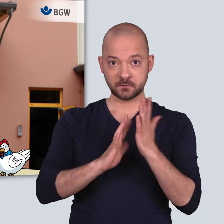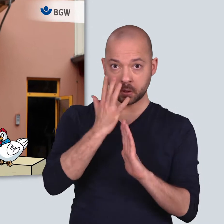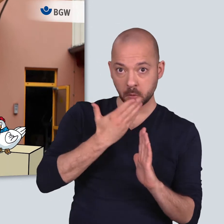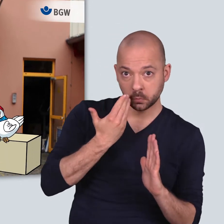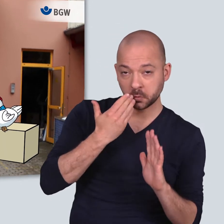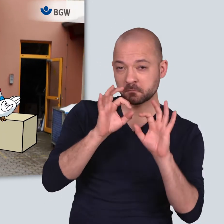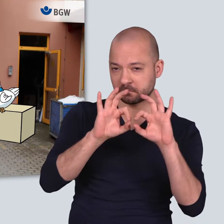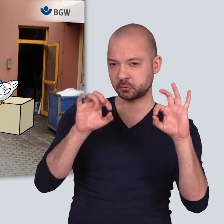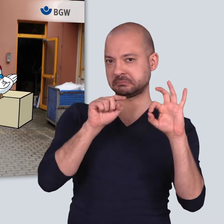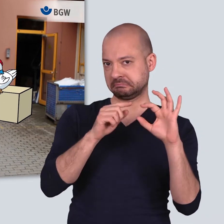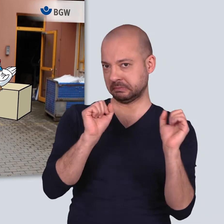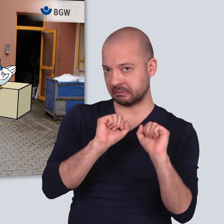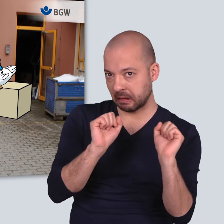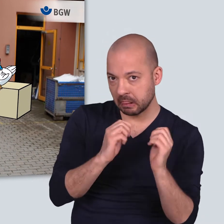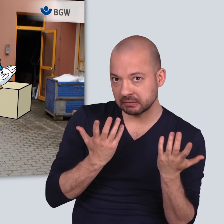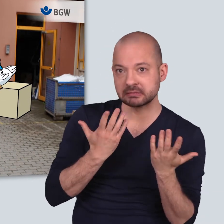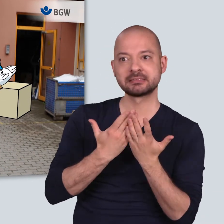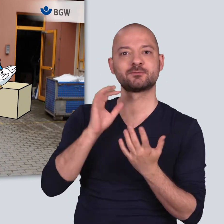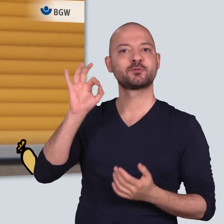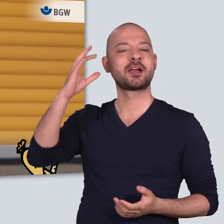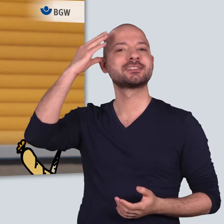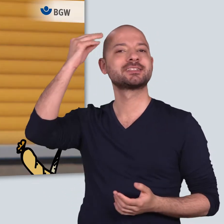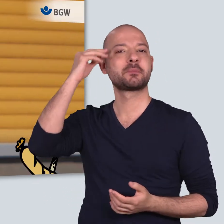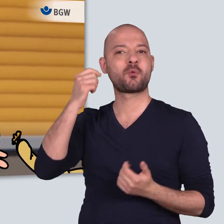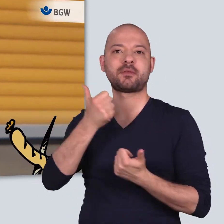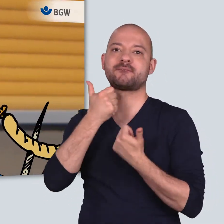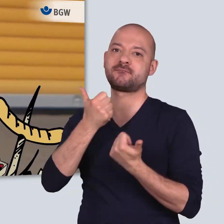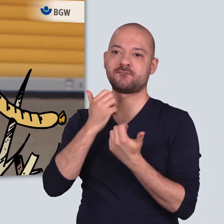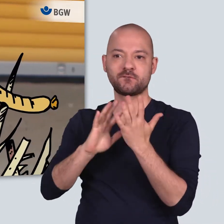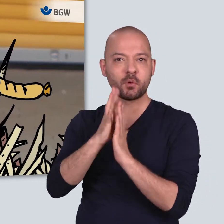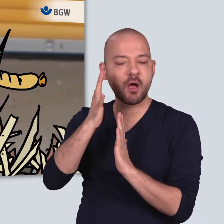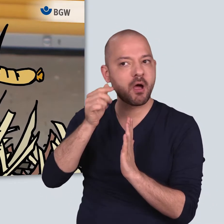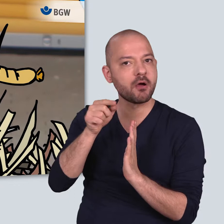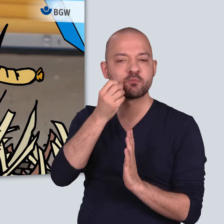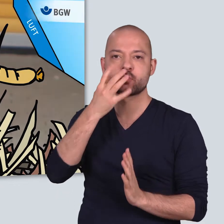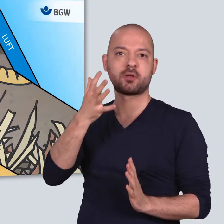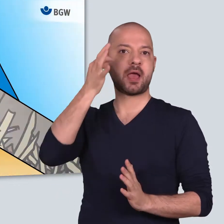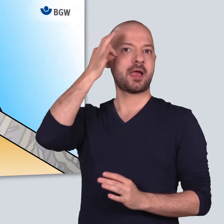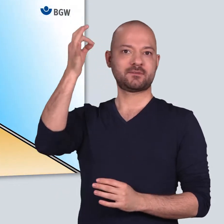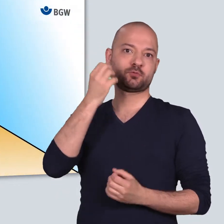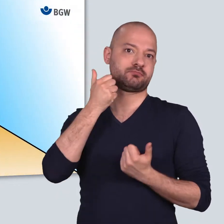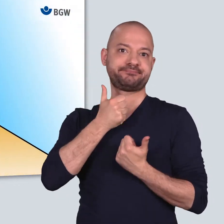Ohne Feuer bleibt das Würstchen kalt! Für Simon ist Feuer eine der besten Erfindungen der Welt.